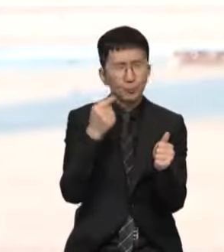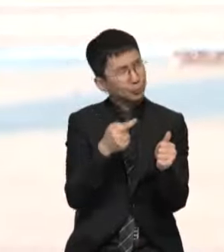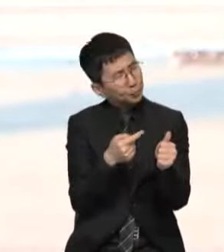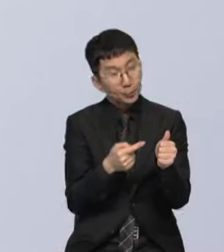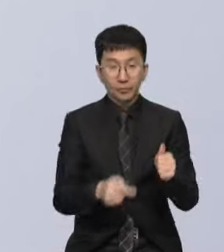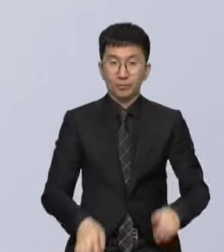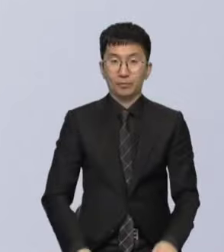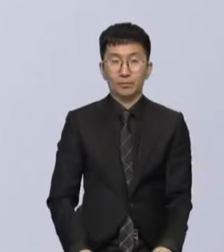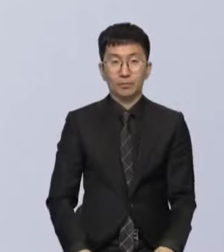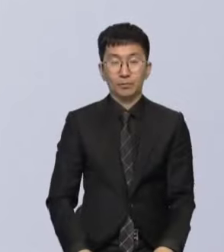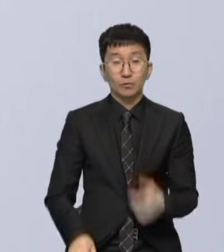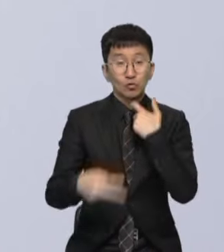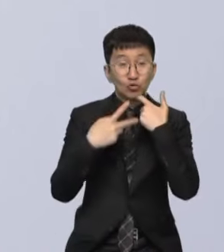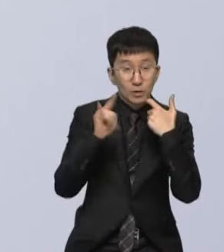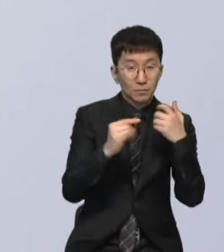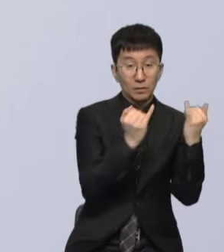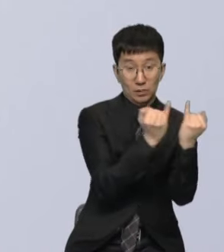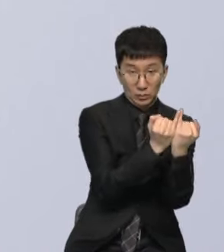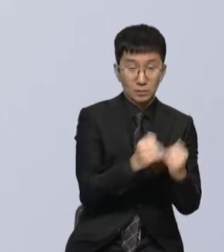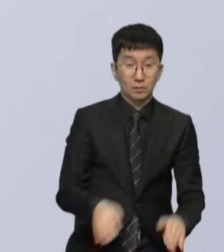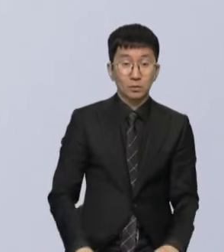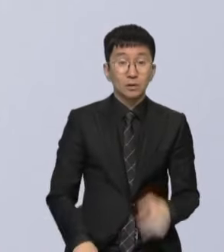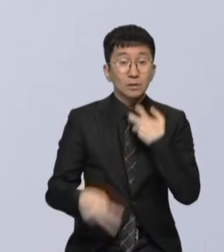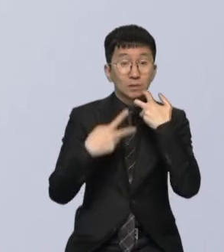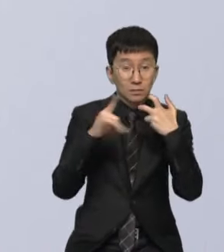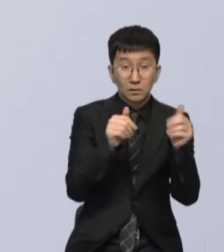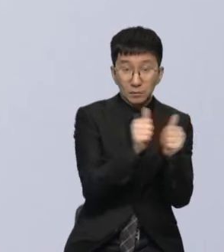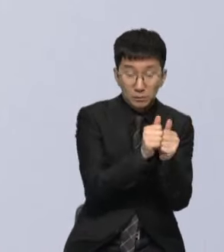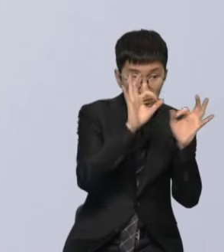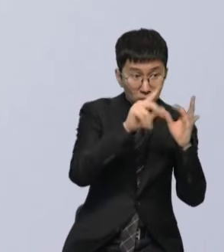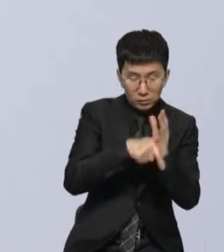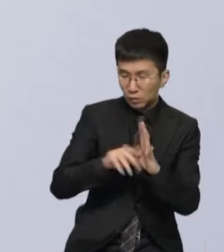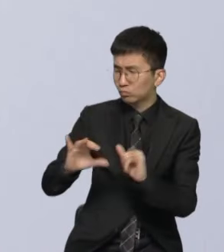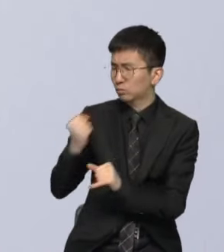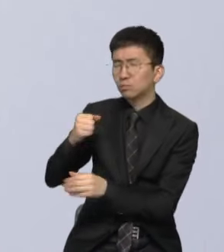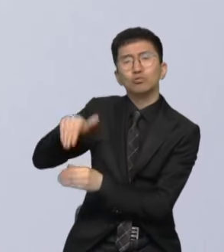60대 여성과 70대 이상 남녀에서는 국민의힘을 찍겠다는 답변이 민주당을